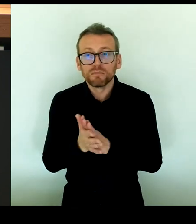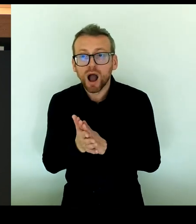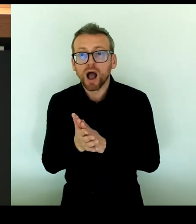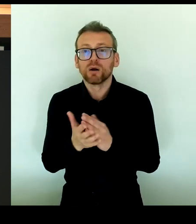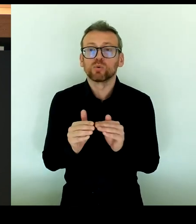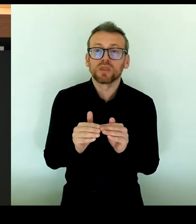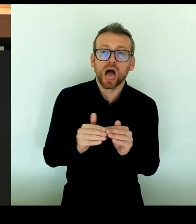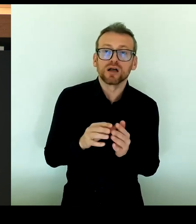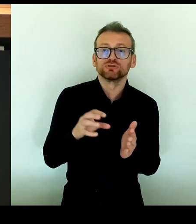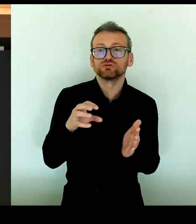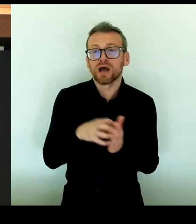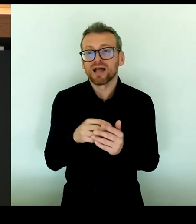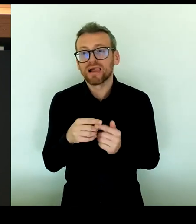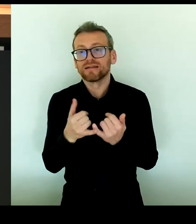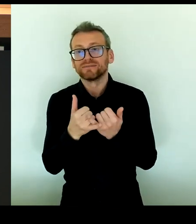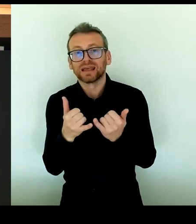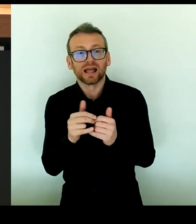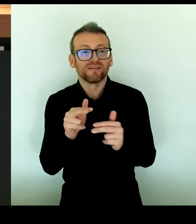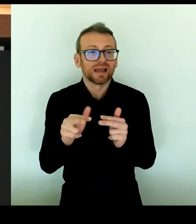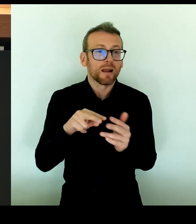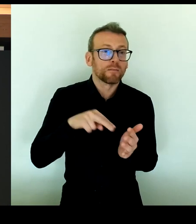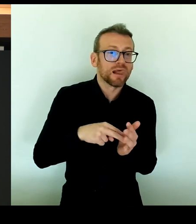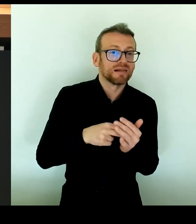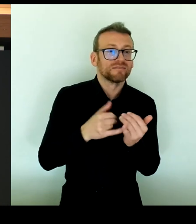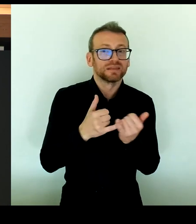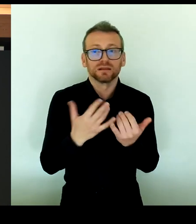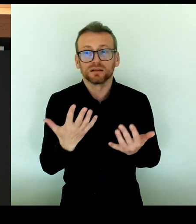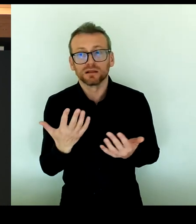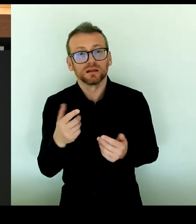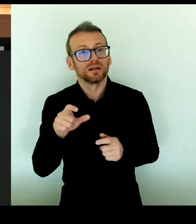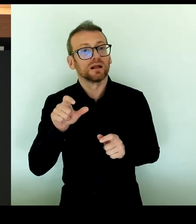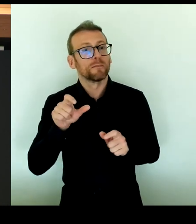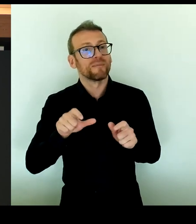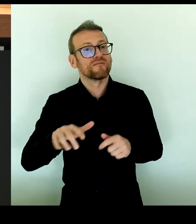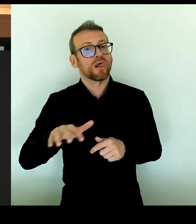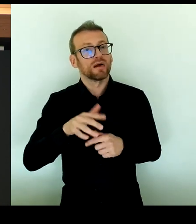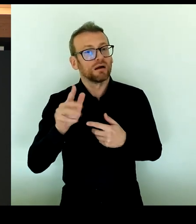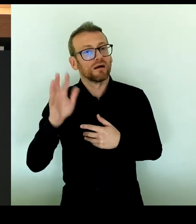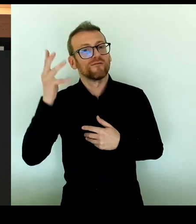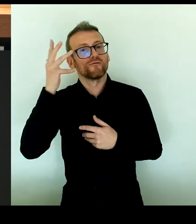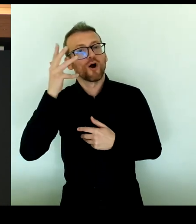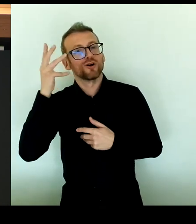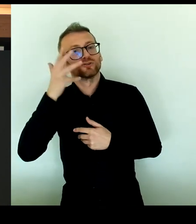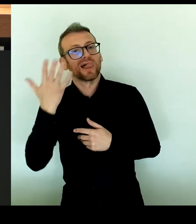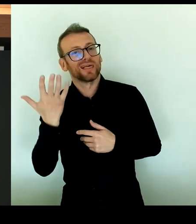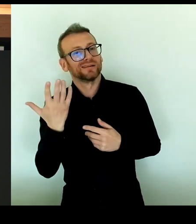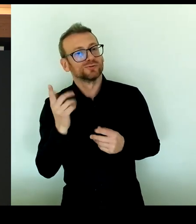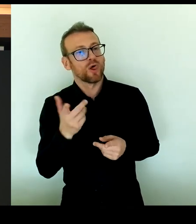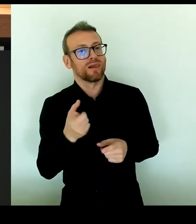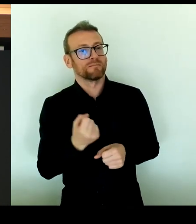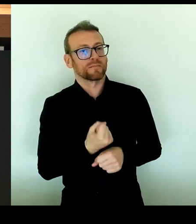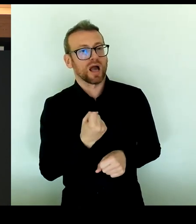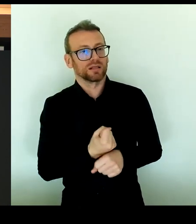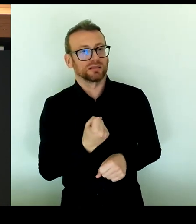könnten oder warum es eine S-Bahn-Verlängerung nicht braucht. Wir müssen nicht. (Rednerwechsel) Lassen Sie nach einer Zwischenfrage